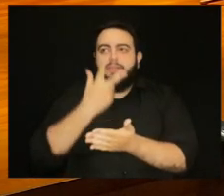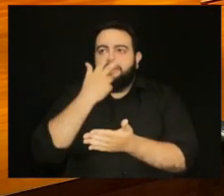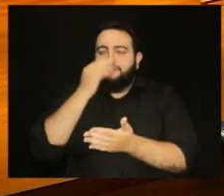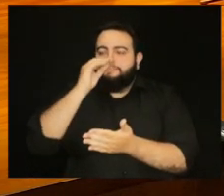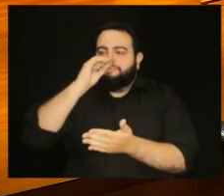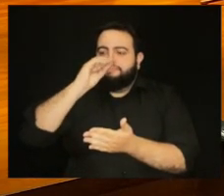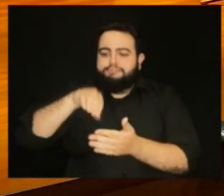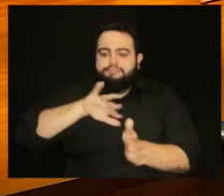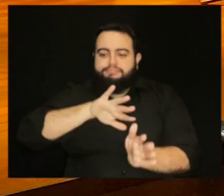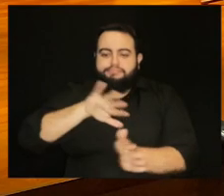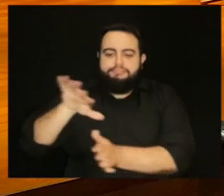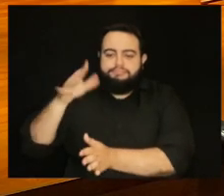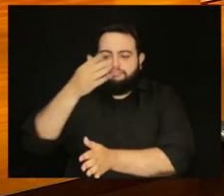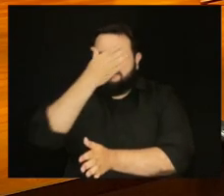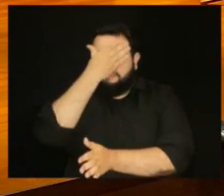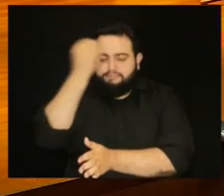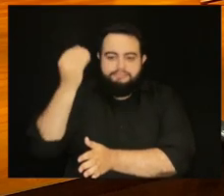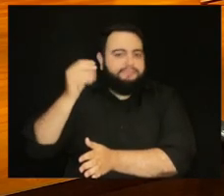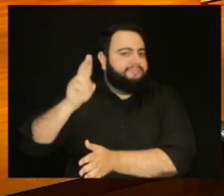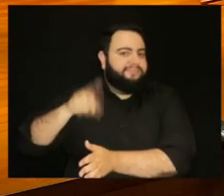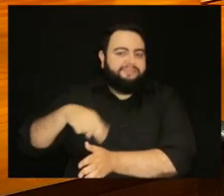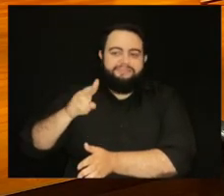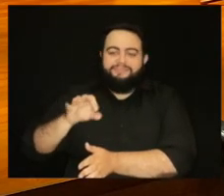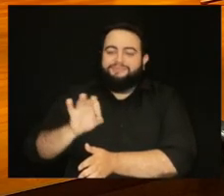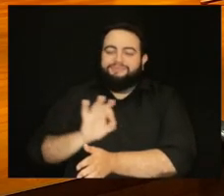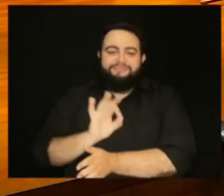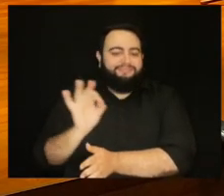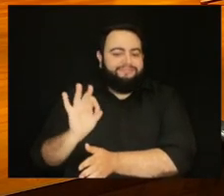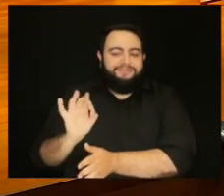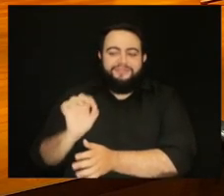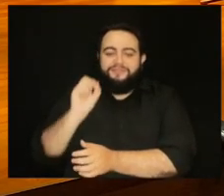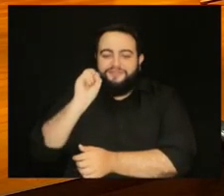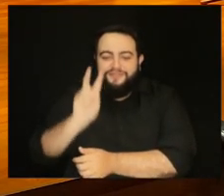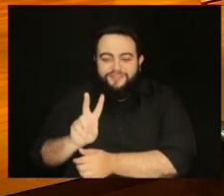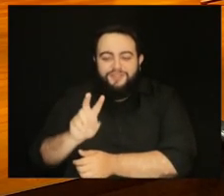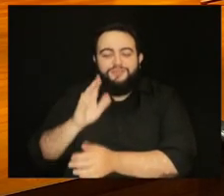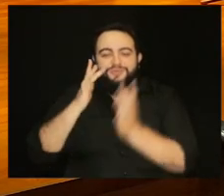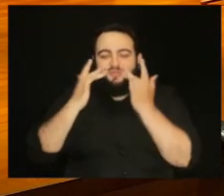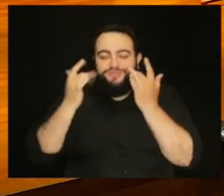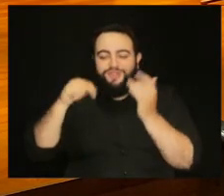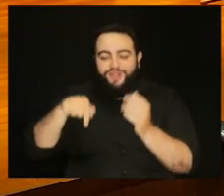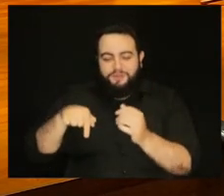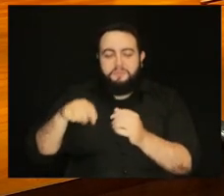teatro de revista em Porto Alegre, da tradição do teatro de revista que teve durante 30, 40 anos.